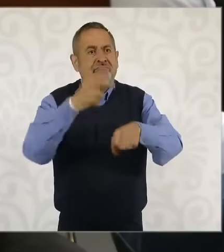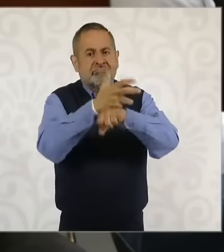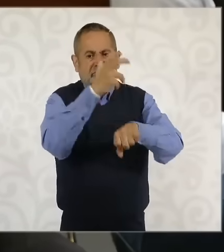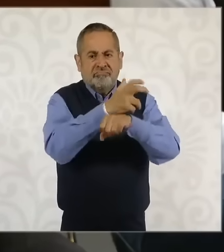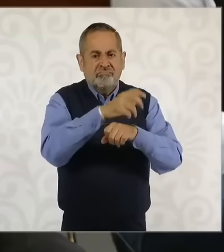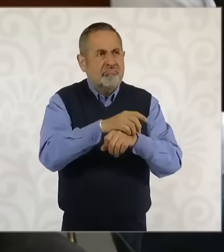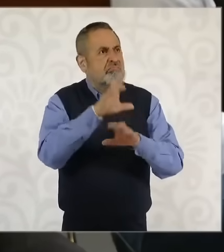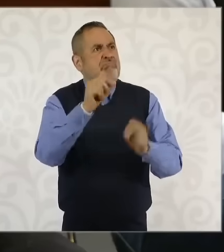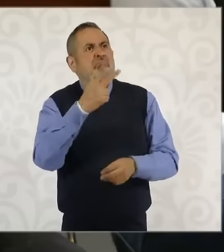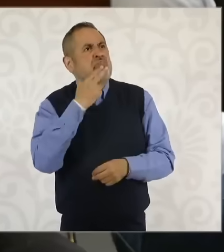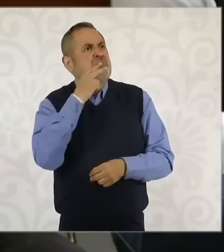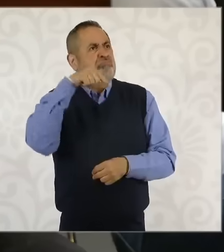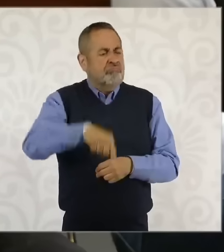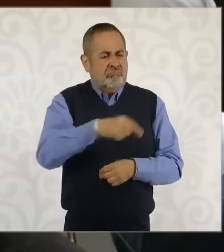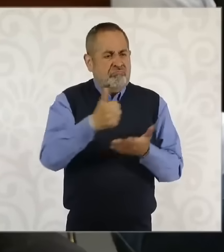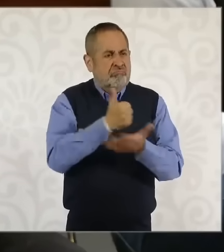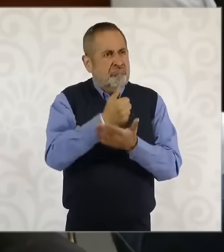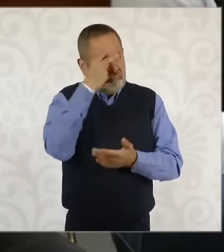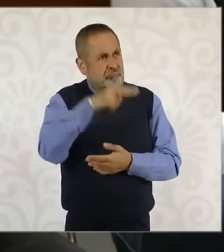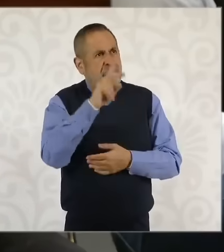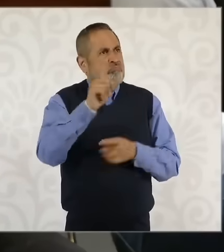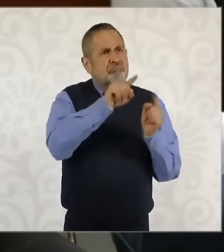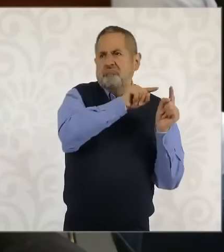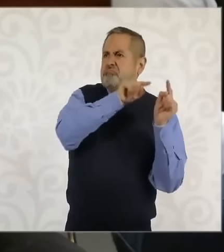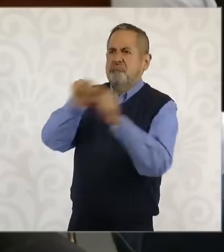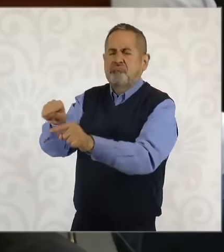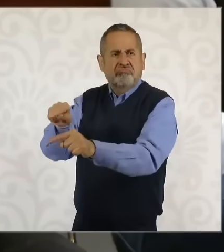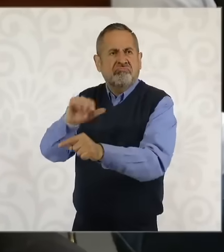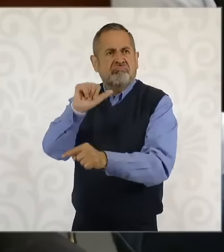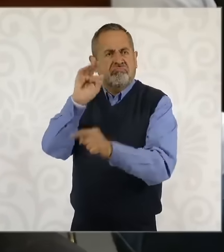dejaran de utilizar el aeropuerto internacional de la Ciudad de México y que ya incluso personajes